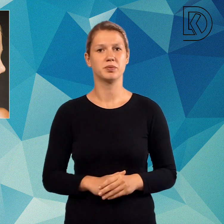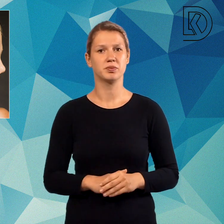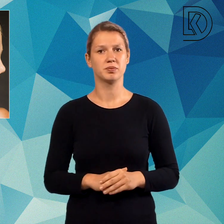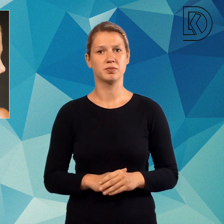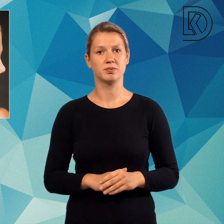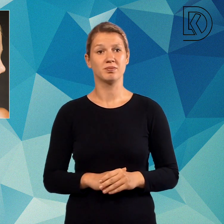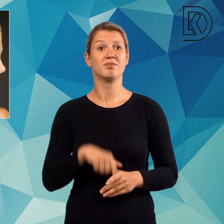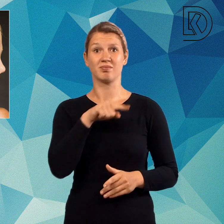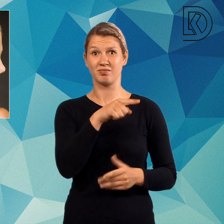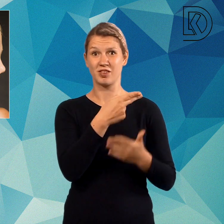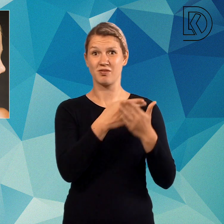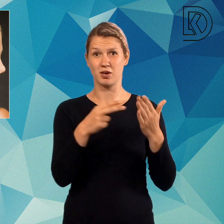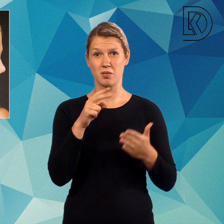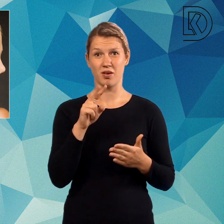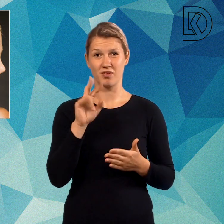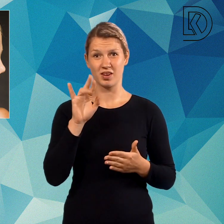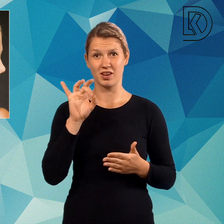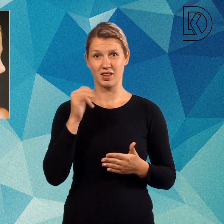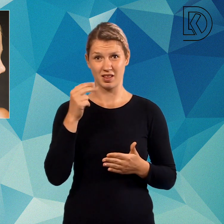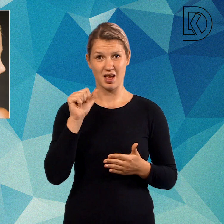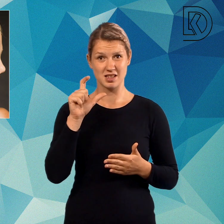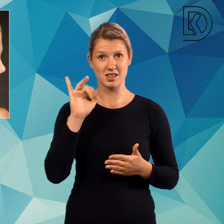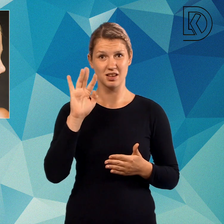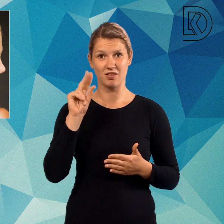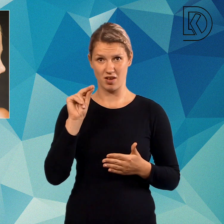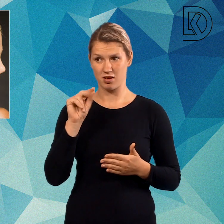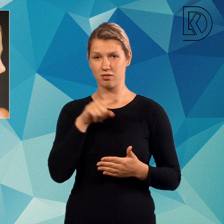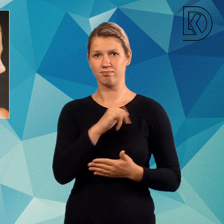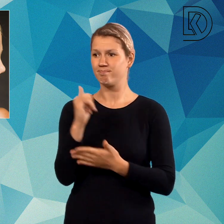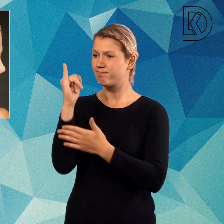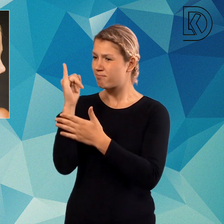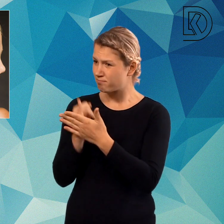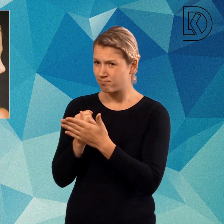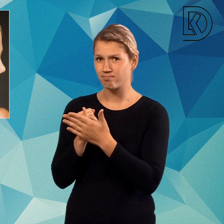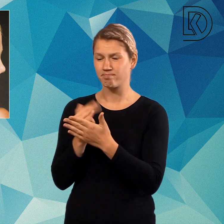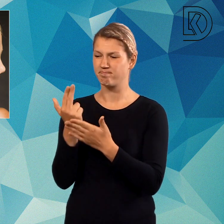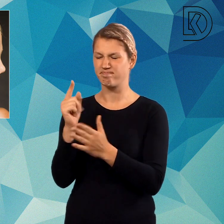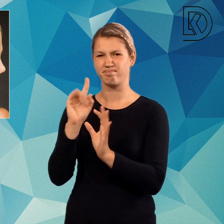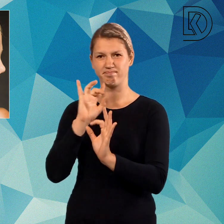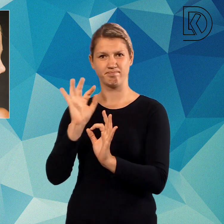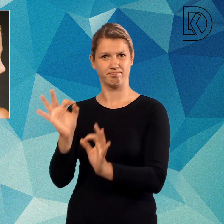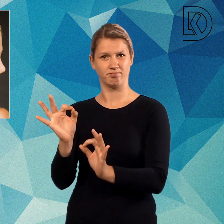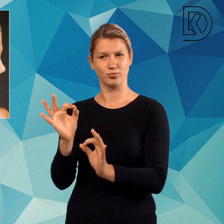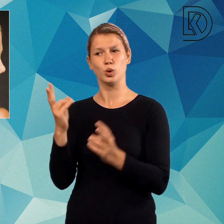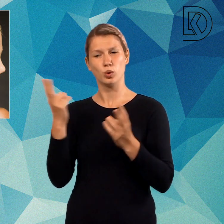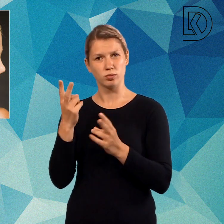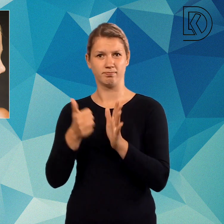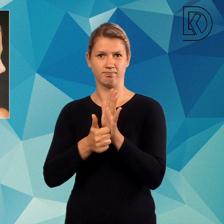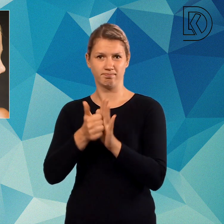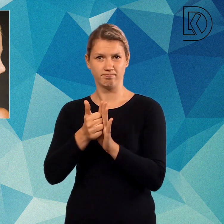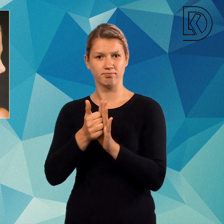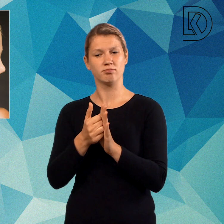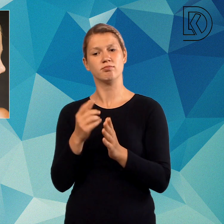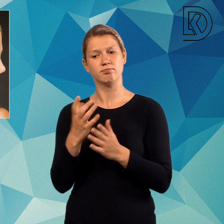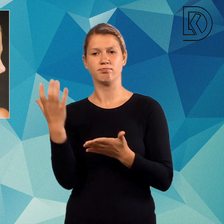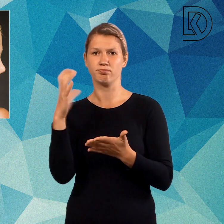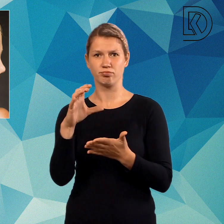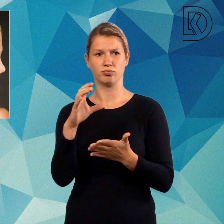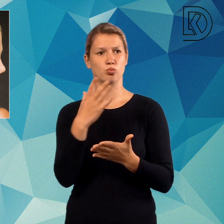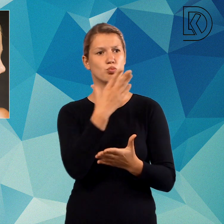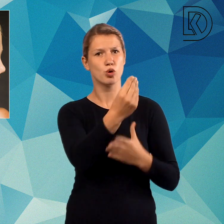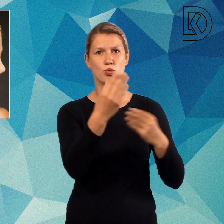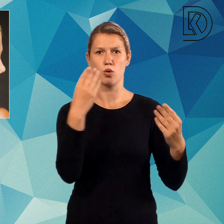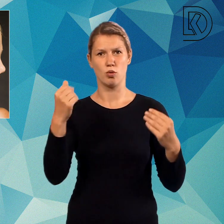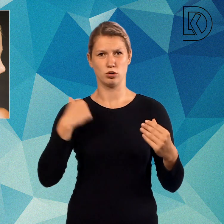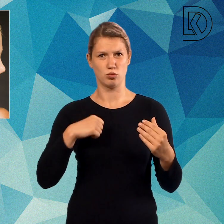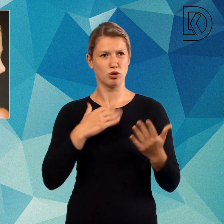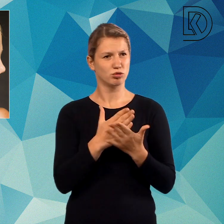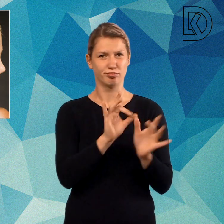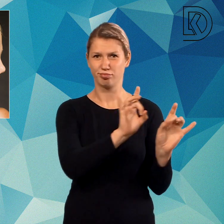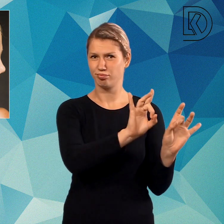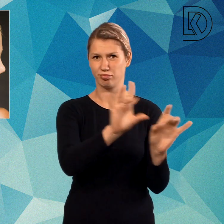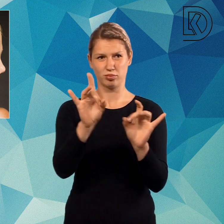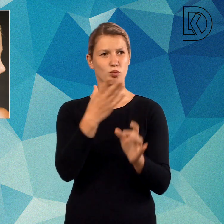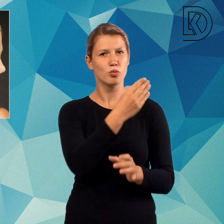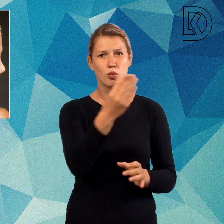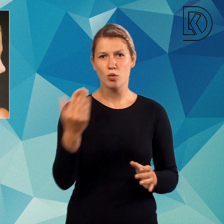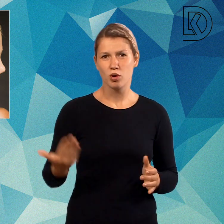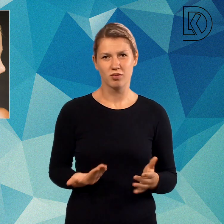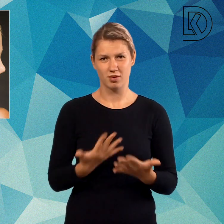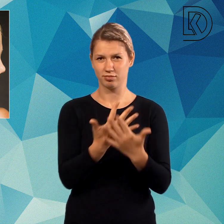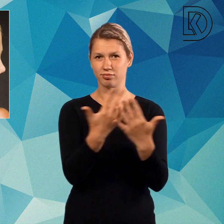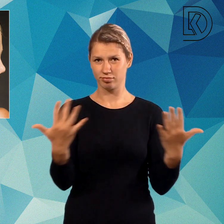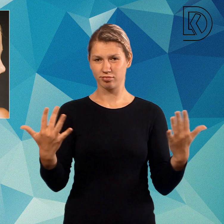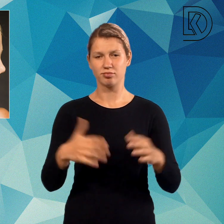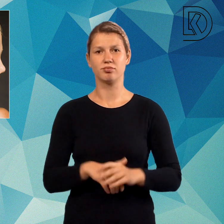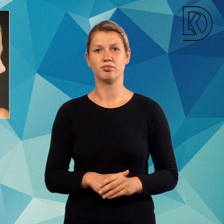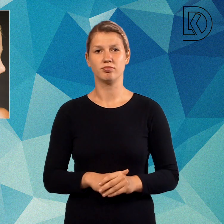Kompanija „Virgin Active“ savo atsiprašyme rašė, jog sutinka, jog pasaulyje gyvena įvairių žmonių, ir reikia gerbti kiekvieną jų.